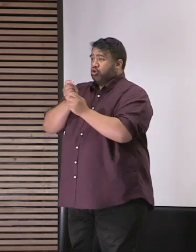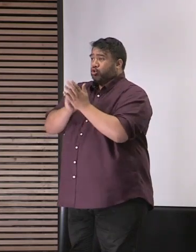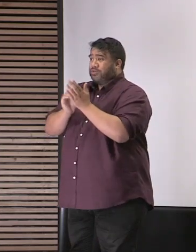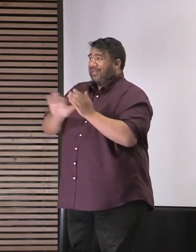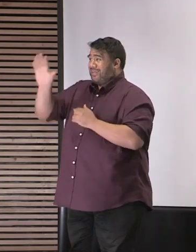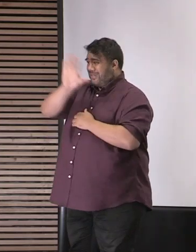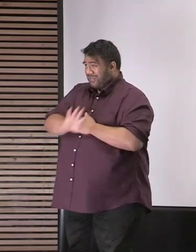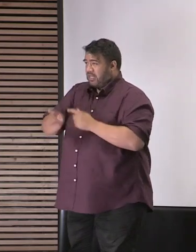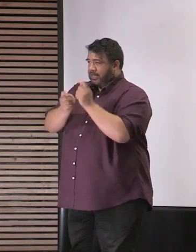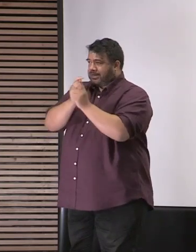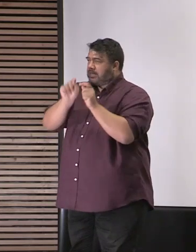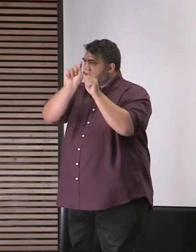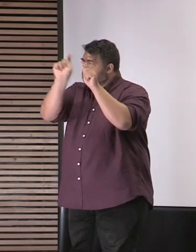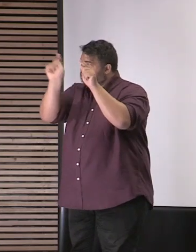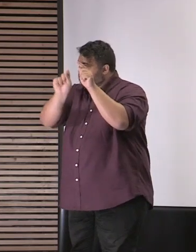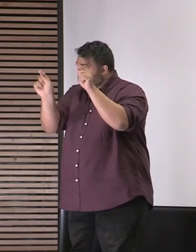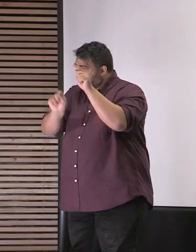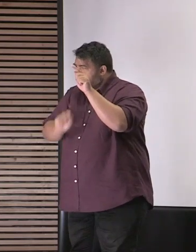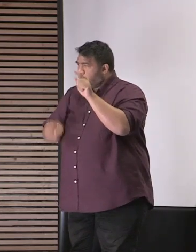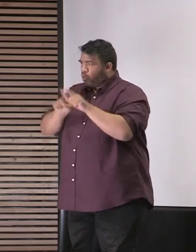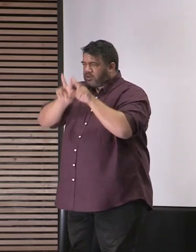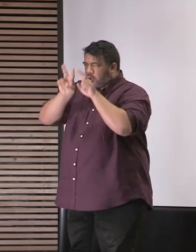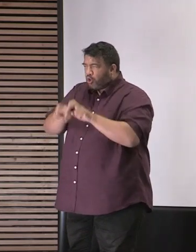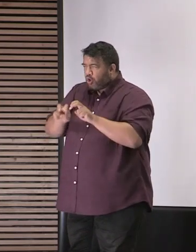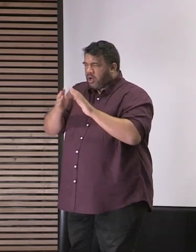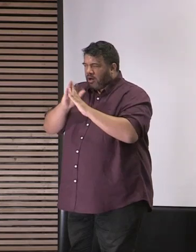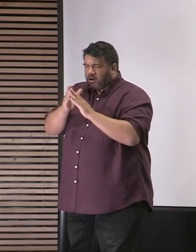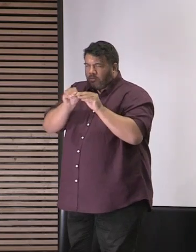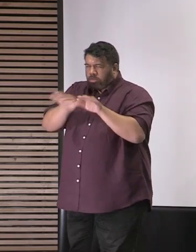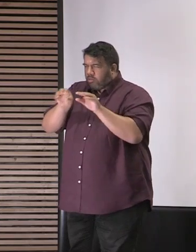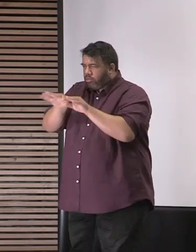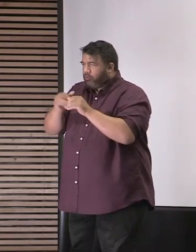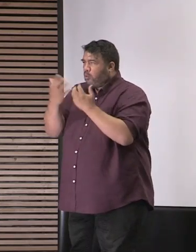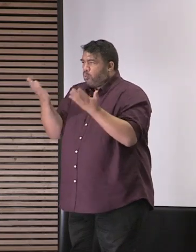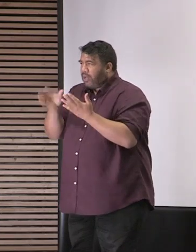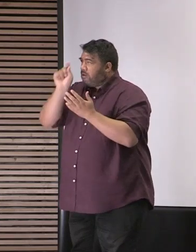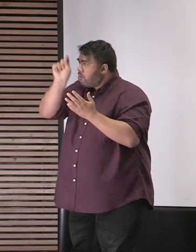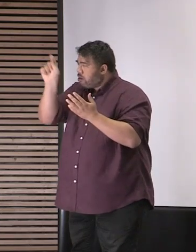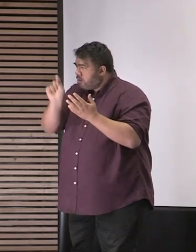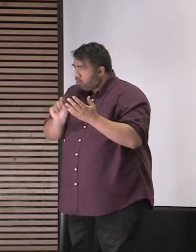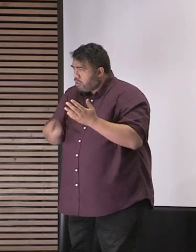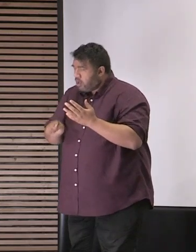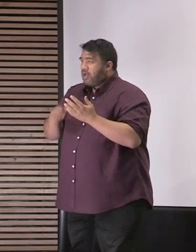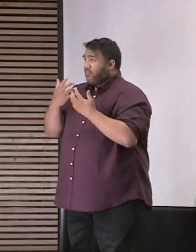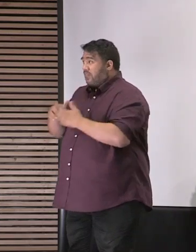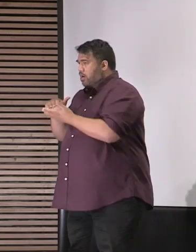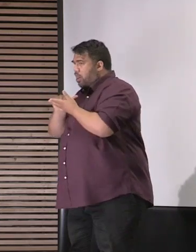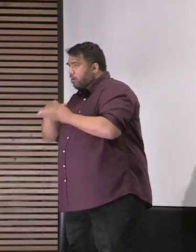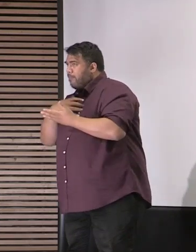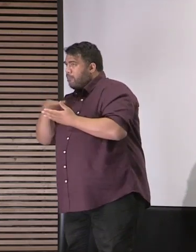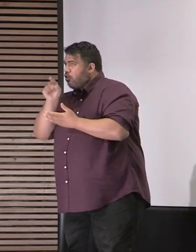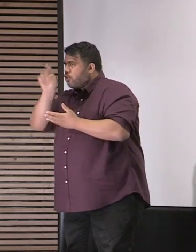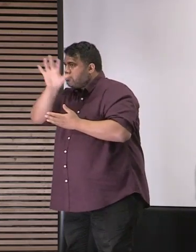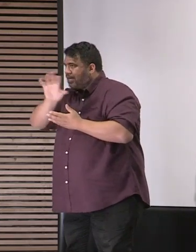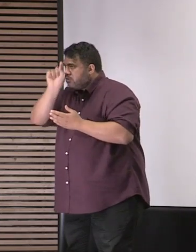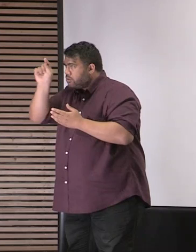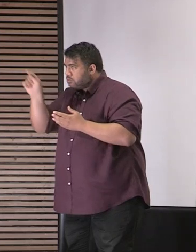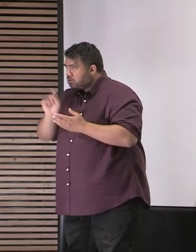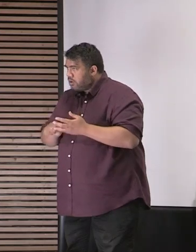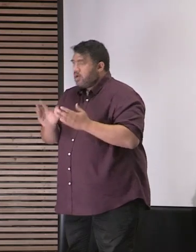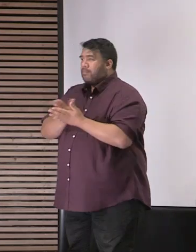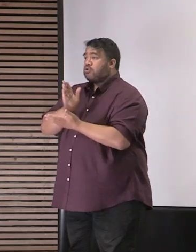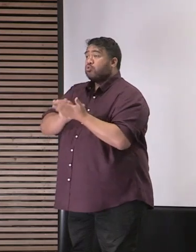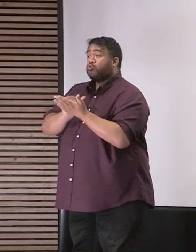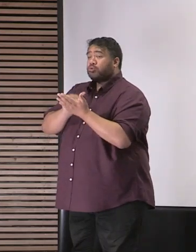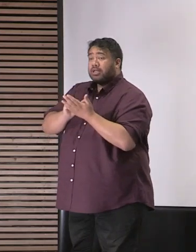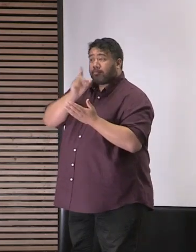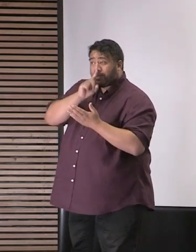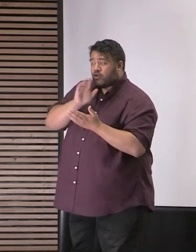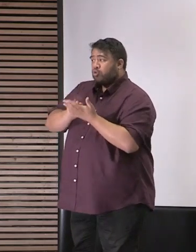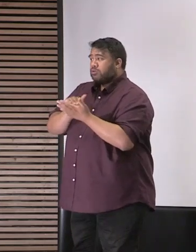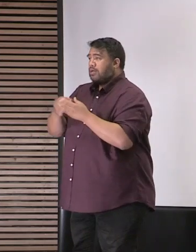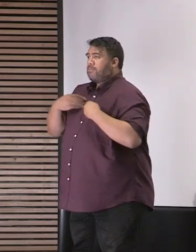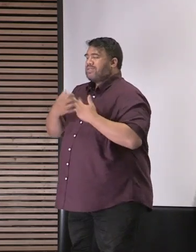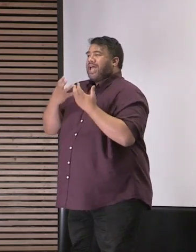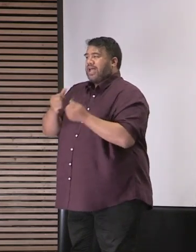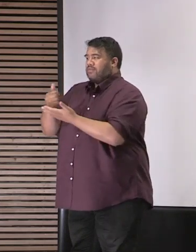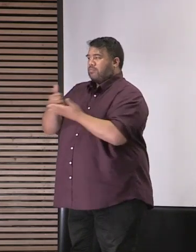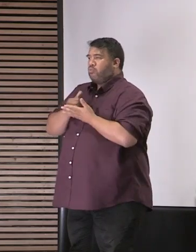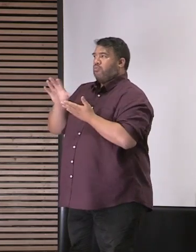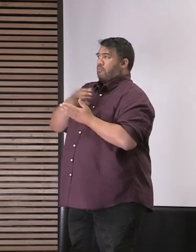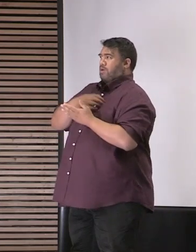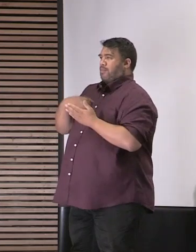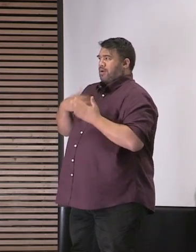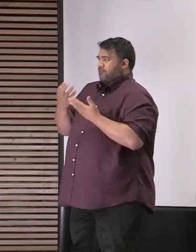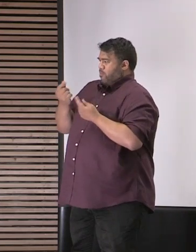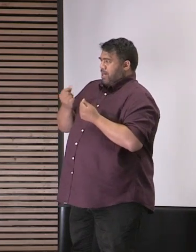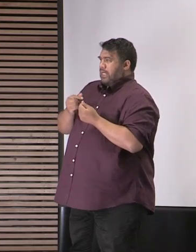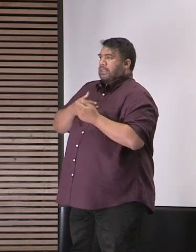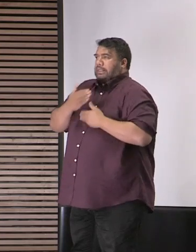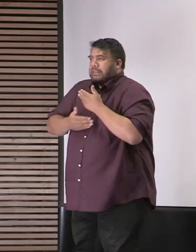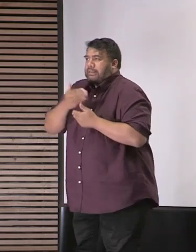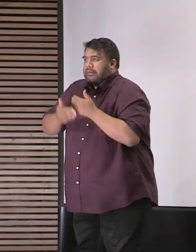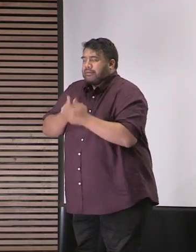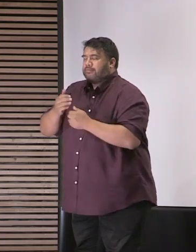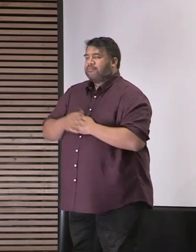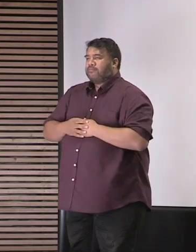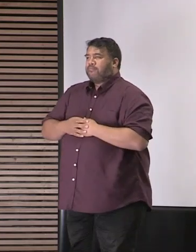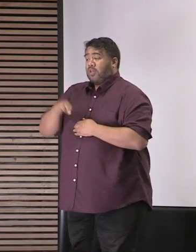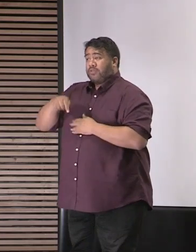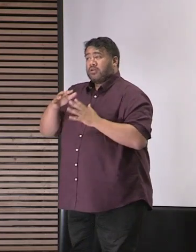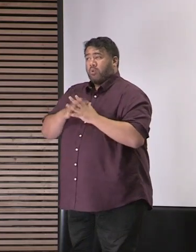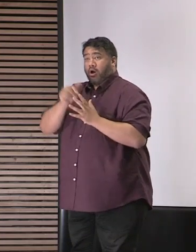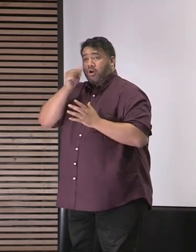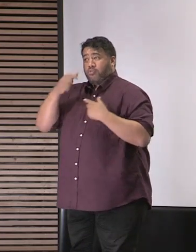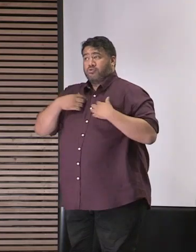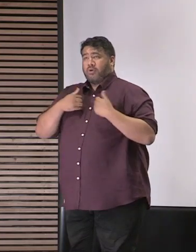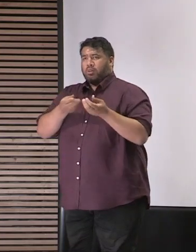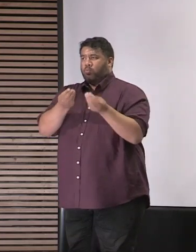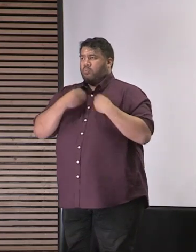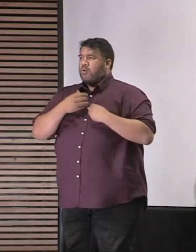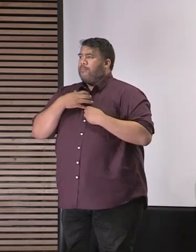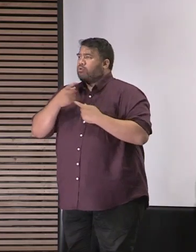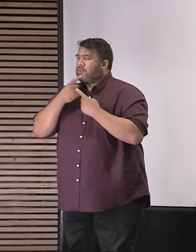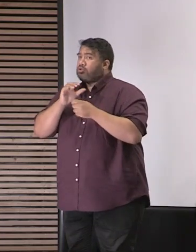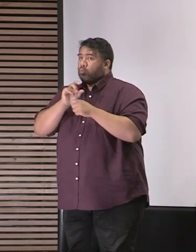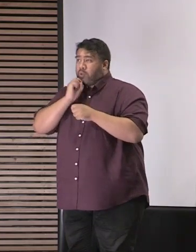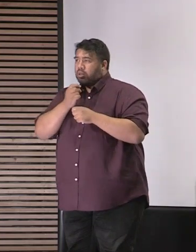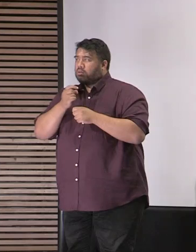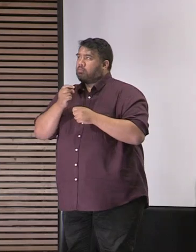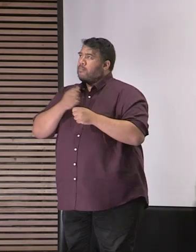podamos salir del bloqueo lo